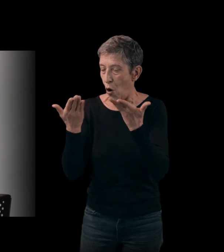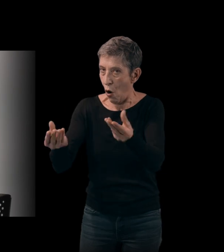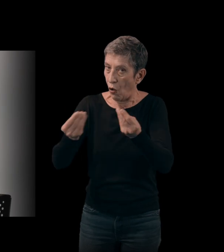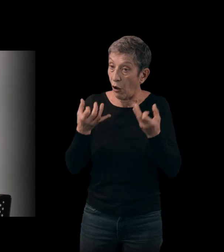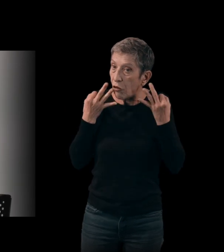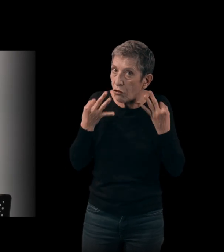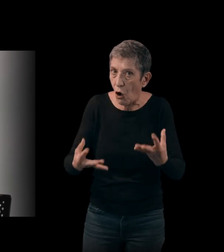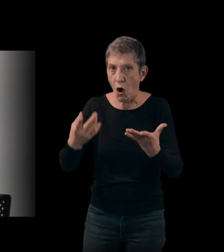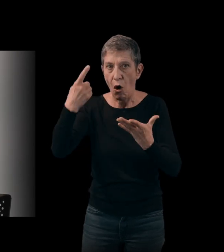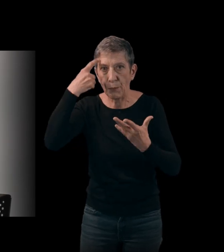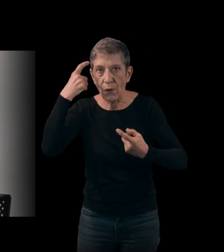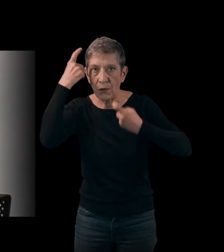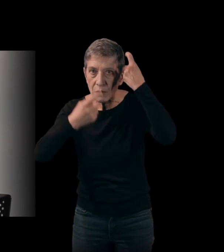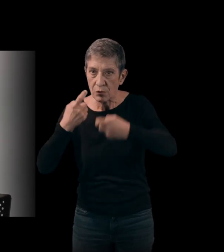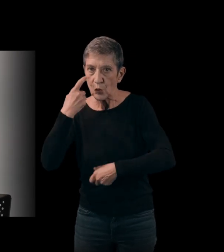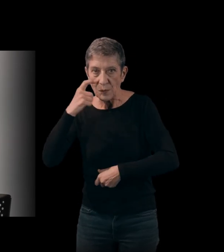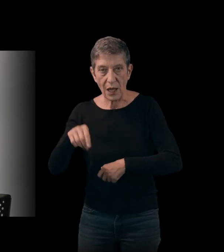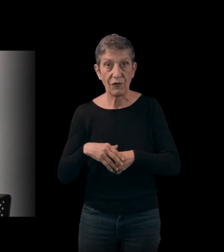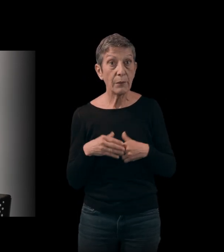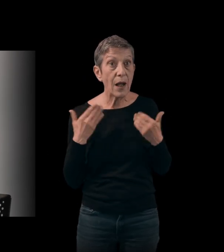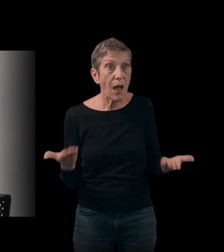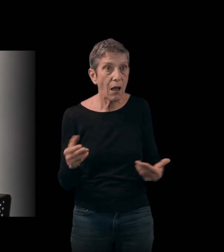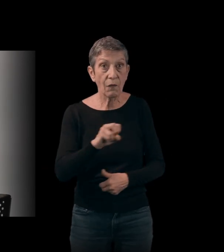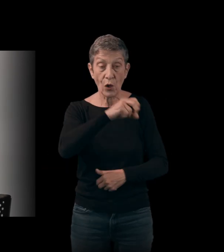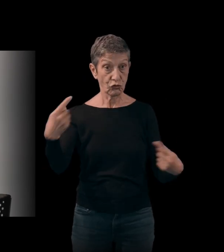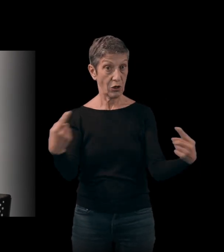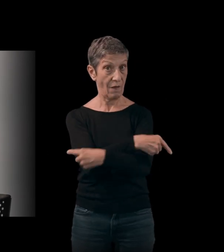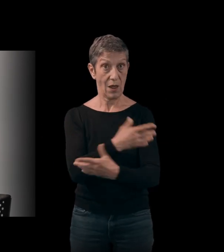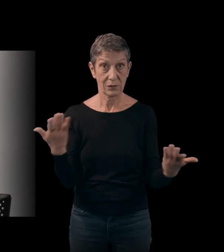Et là, quelque part, c'était un peu presque l'inverse de ce que je fais d'habitude.